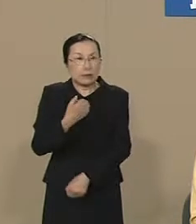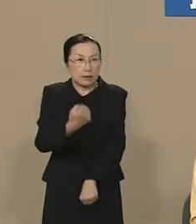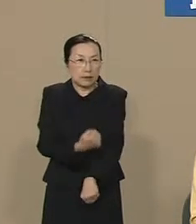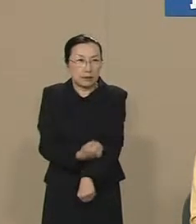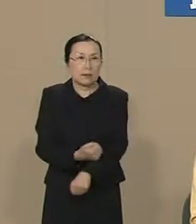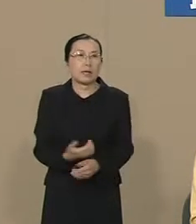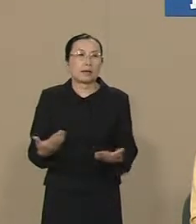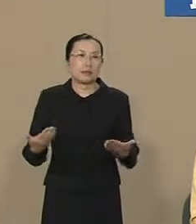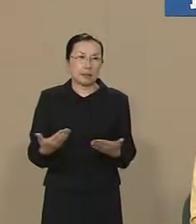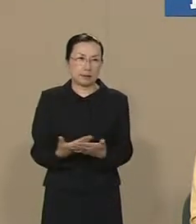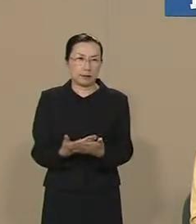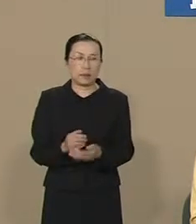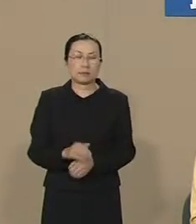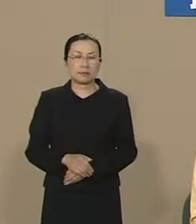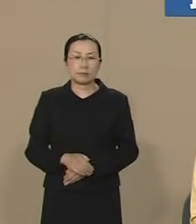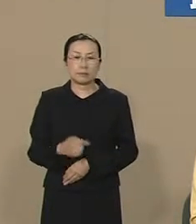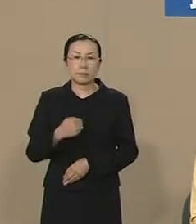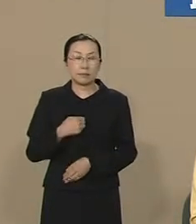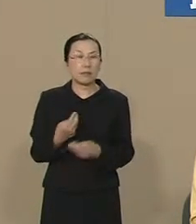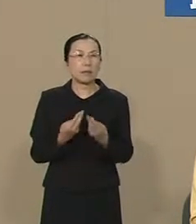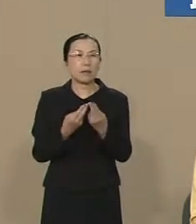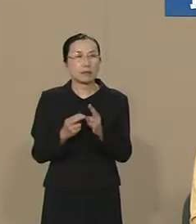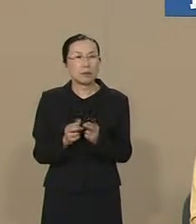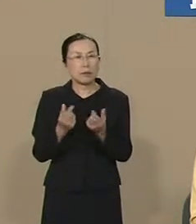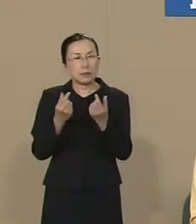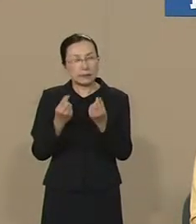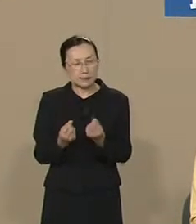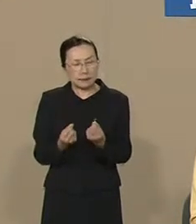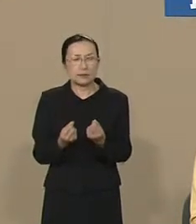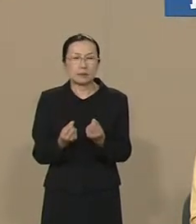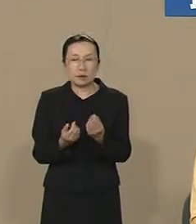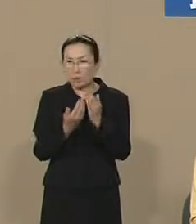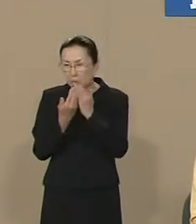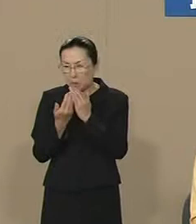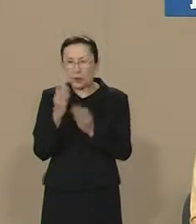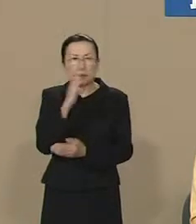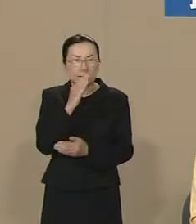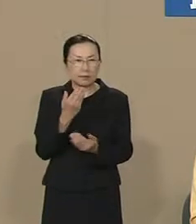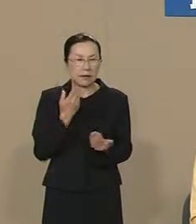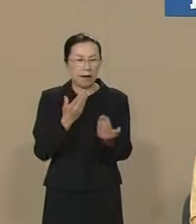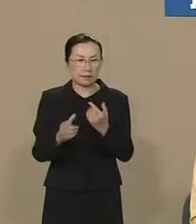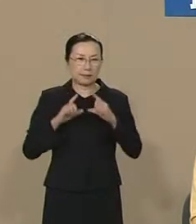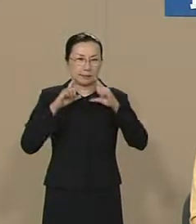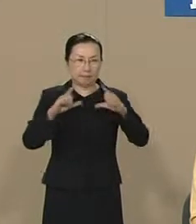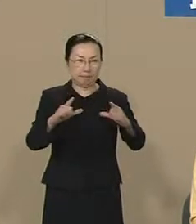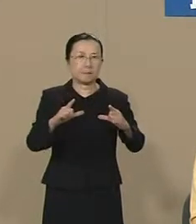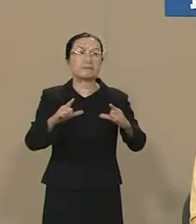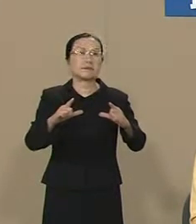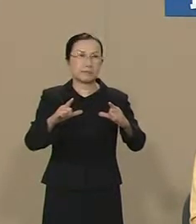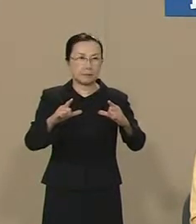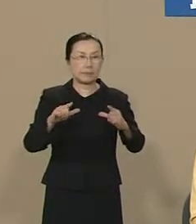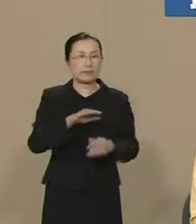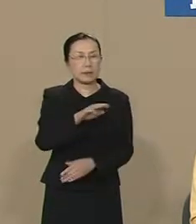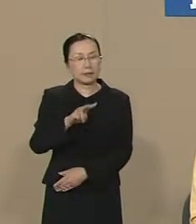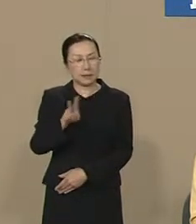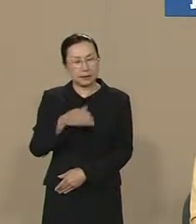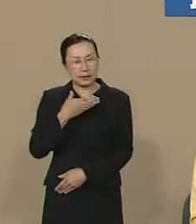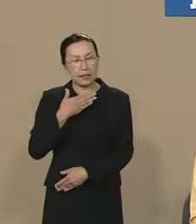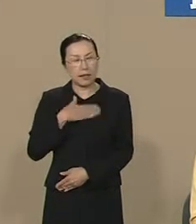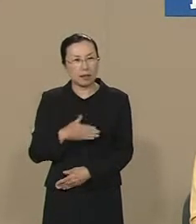民主党は､そのことを隠さず､ 率直に国民の皆様にお伝えし､ 理解を求めてきました｡